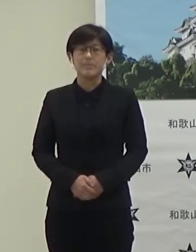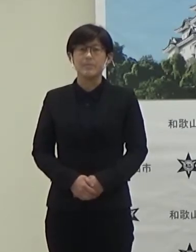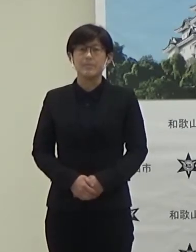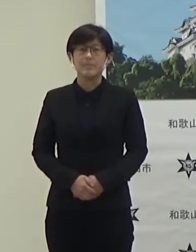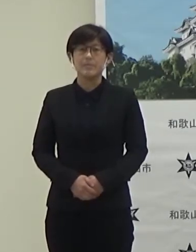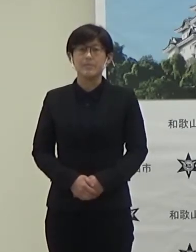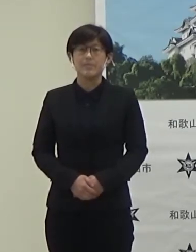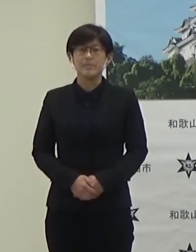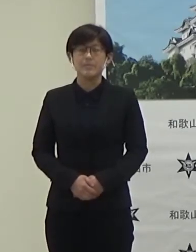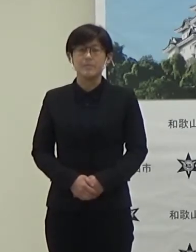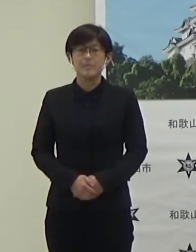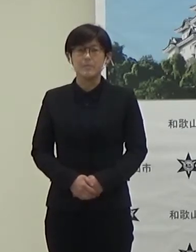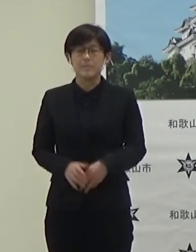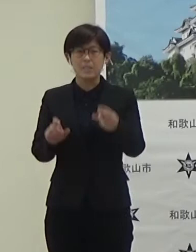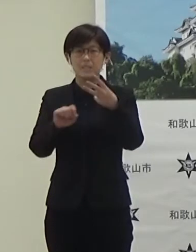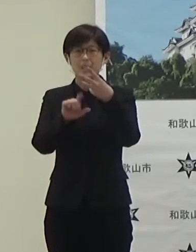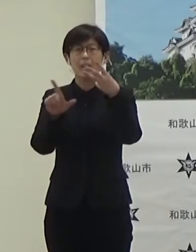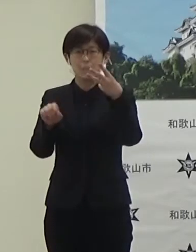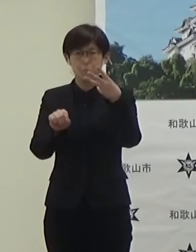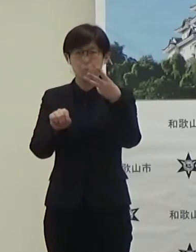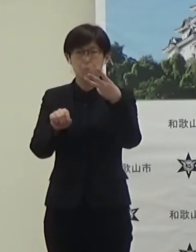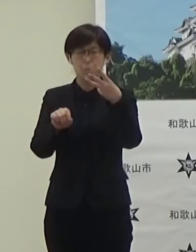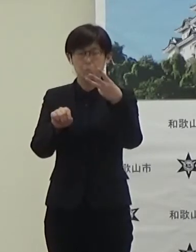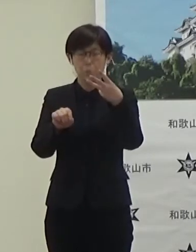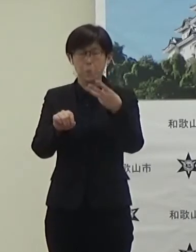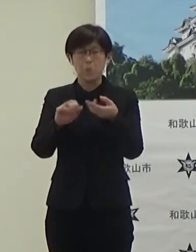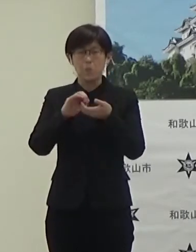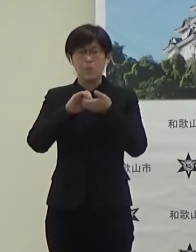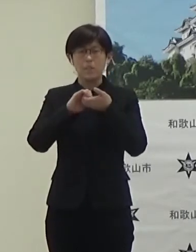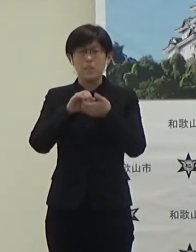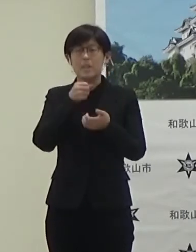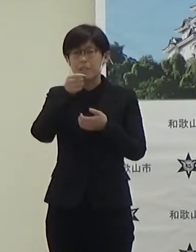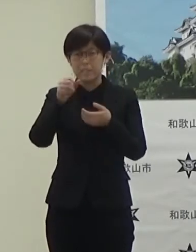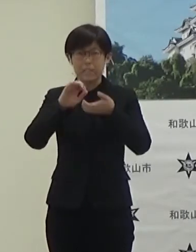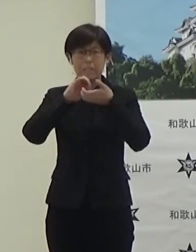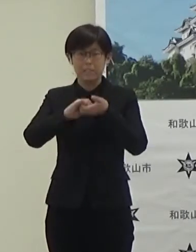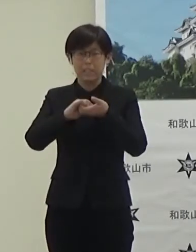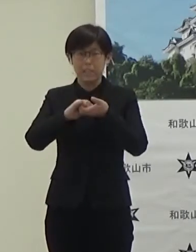それではただいまから3月の定例会見を始めさせていただきます。